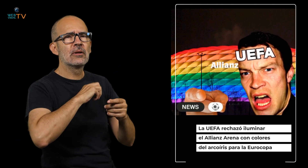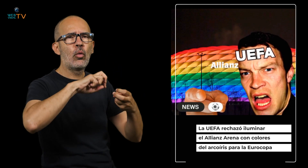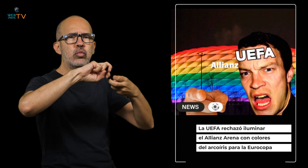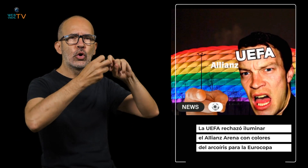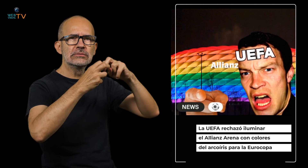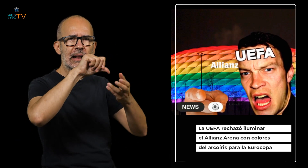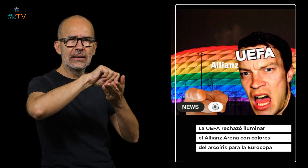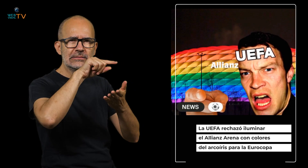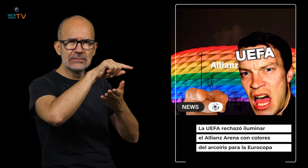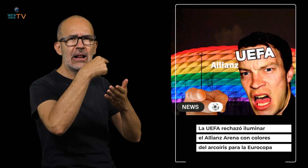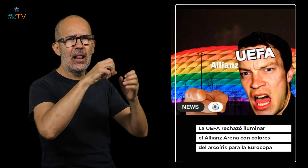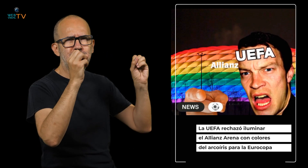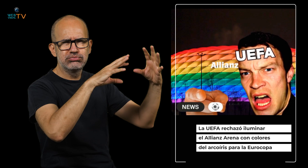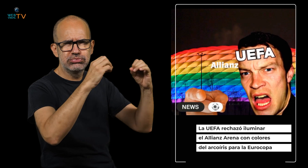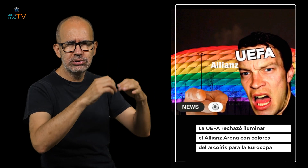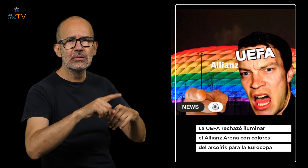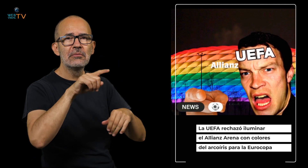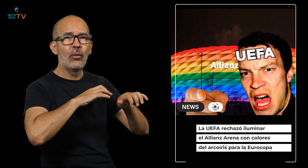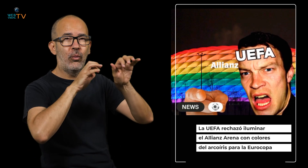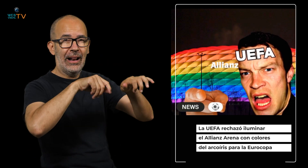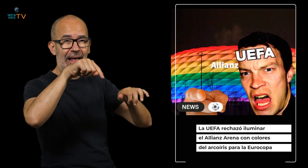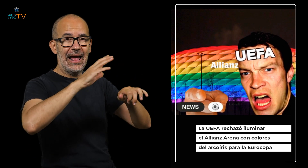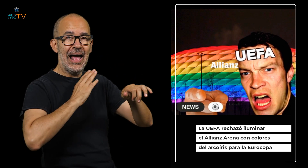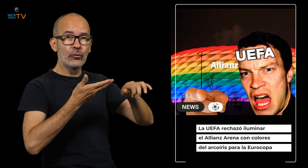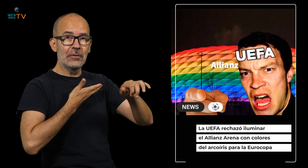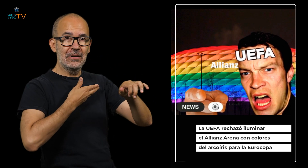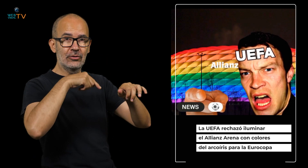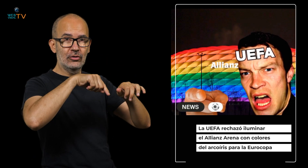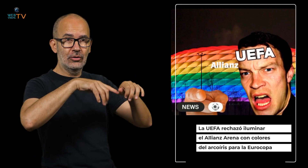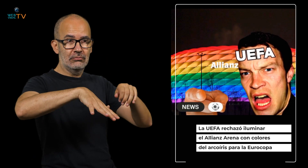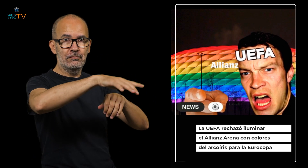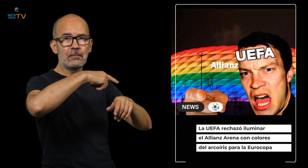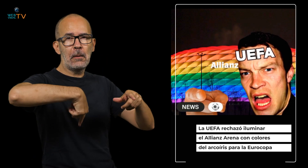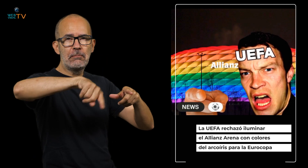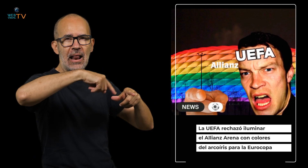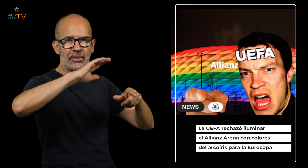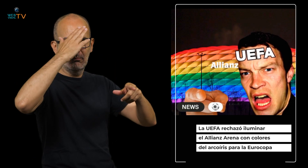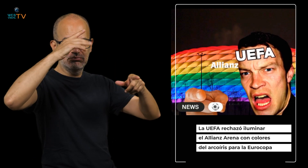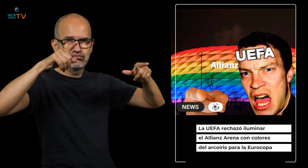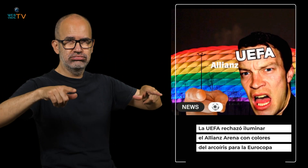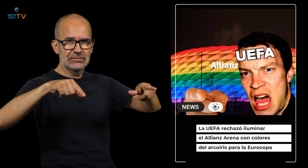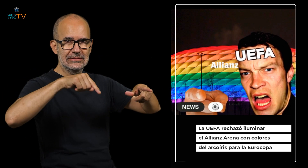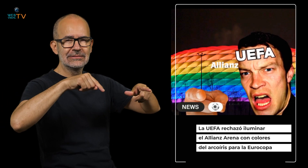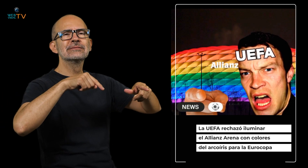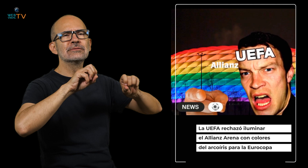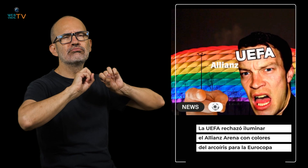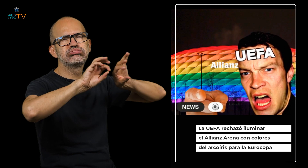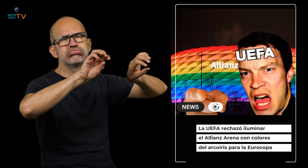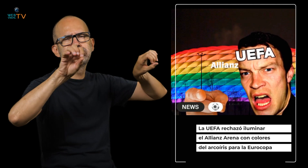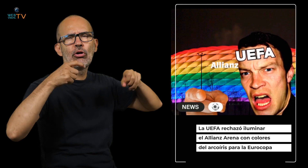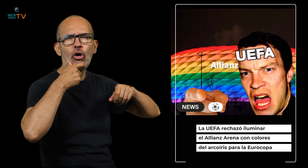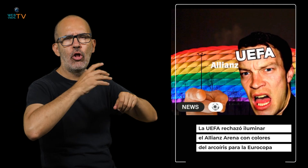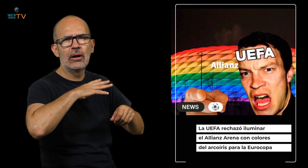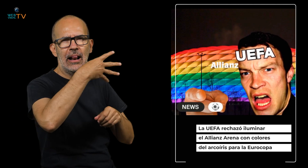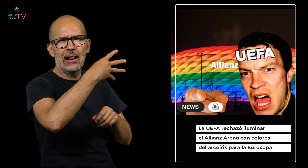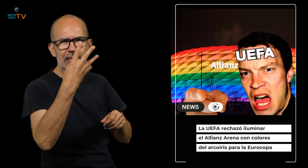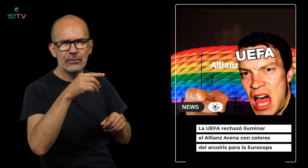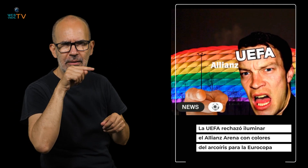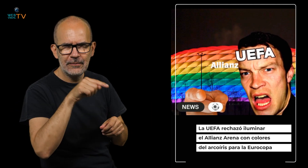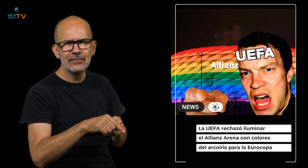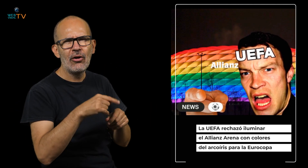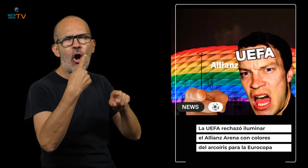e incluso otros lugares, como Bruselas, que iluminó su "Grand Place" con los colores del arcoiris.